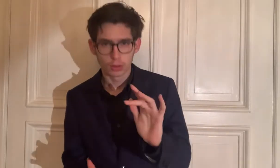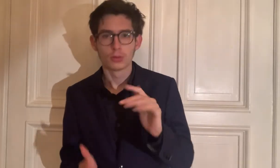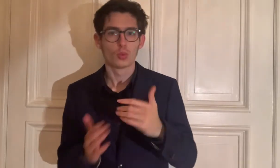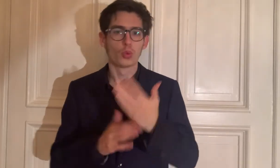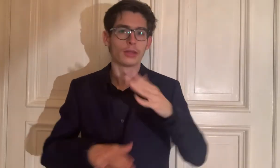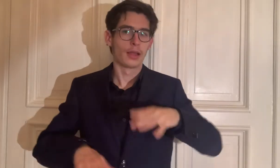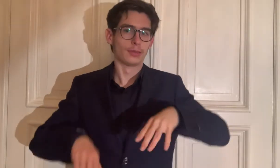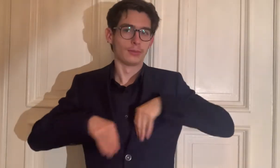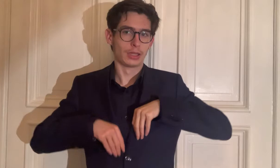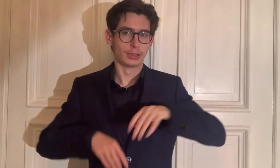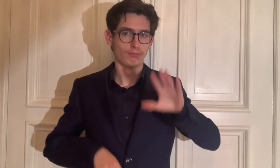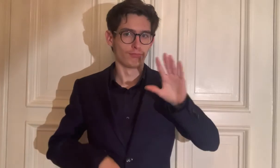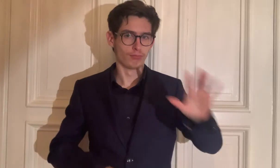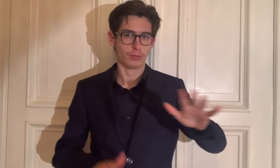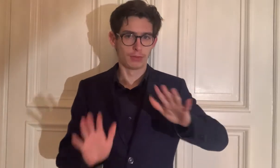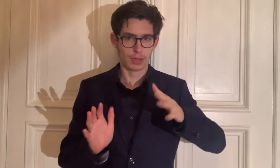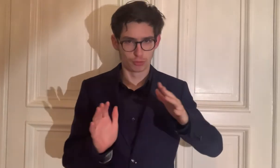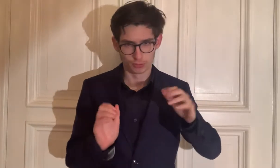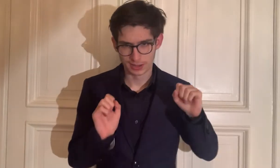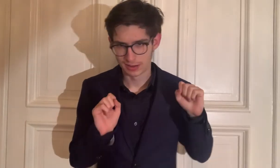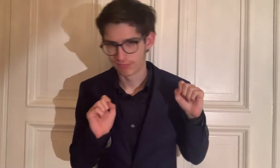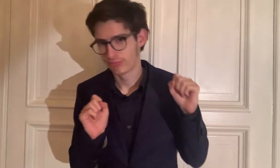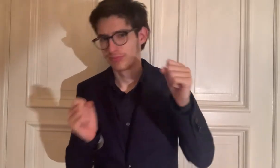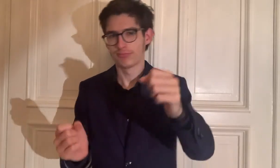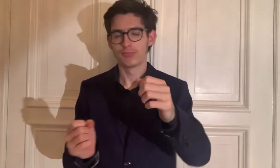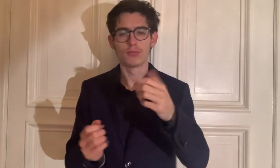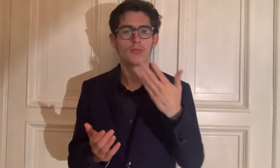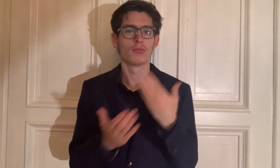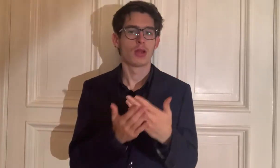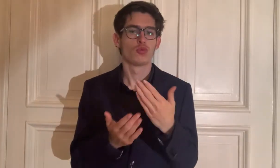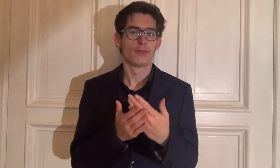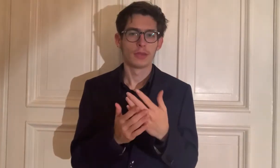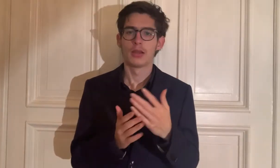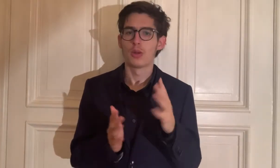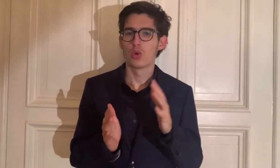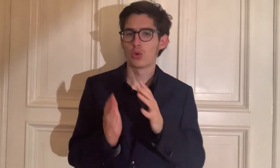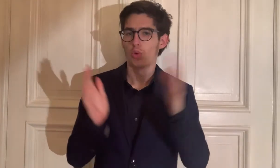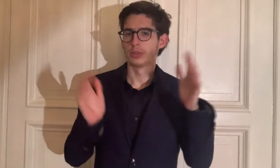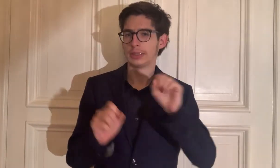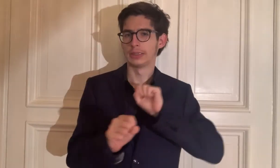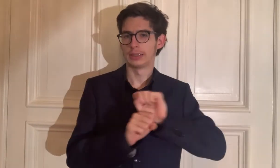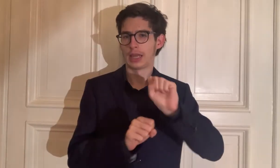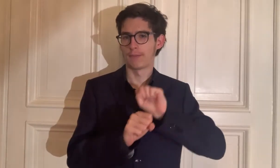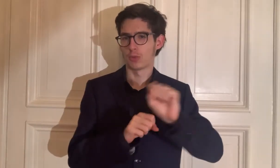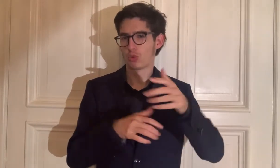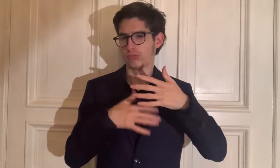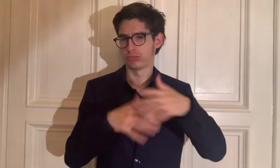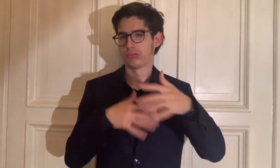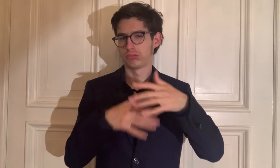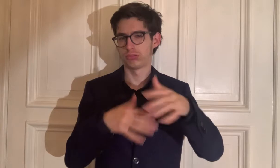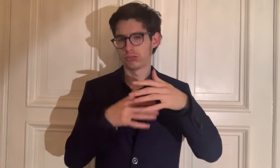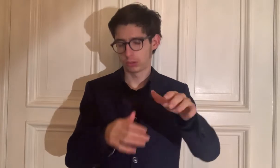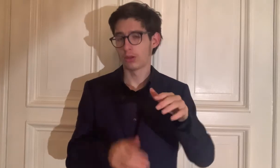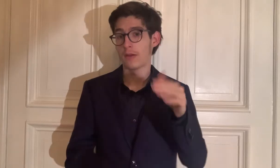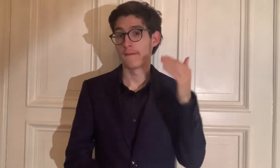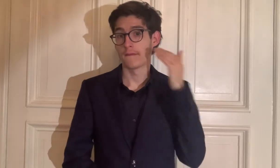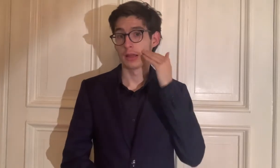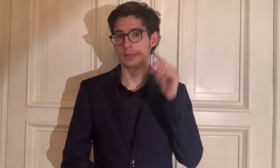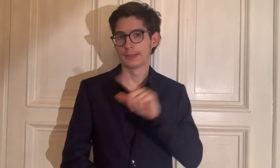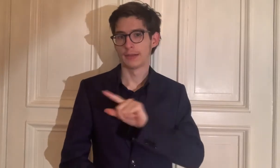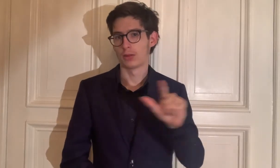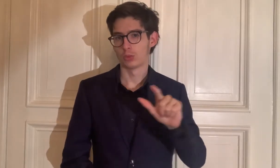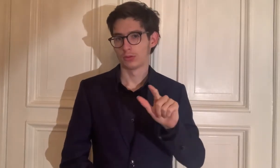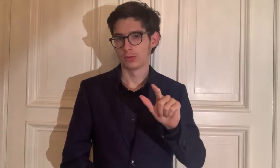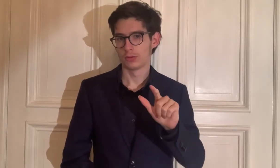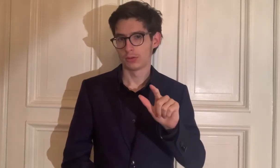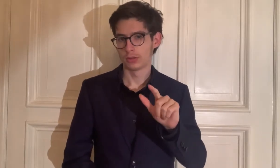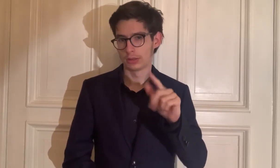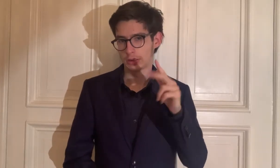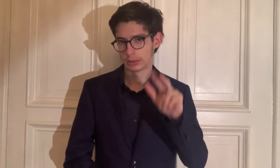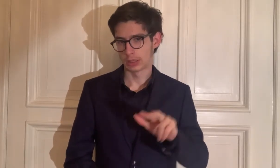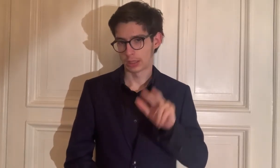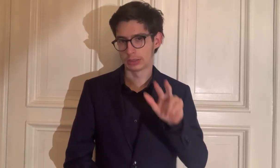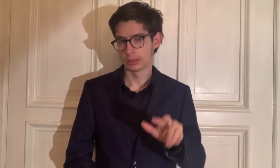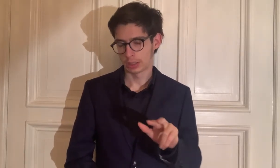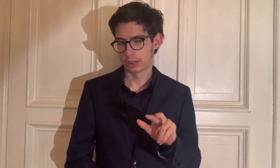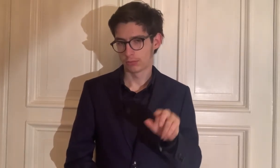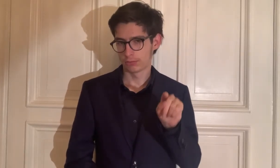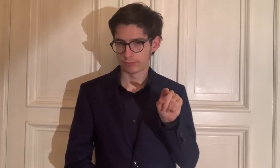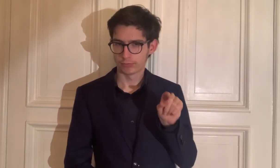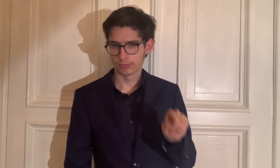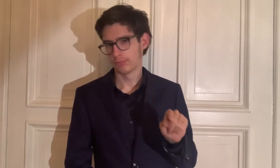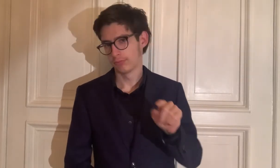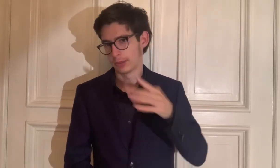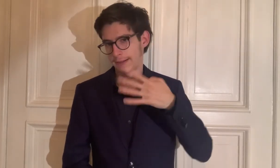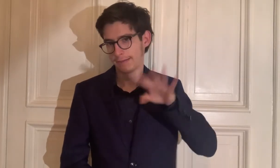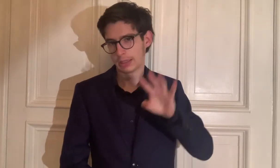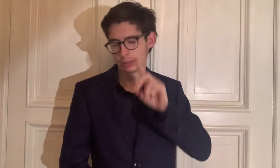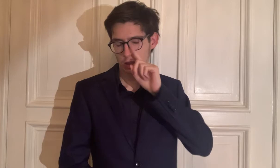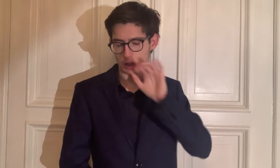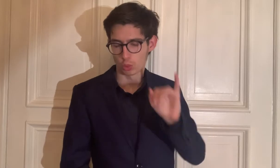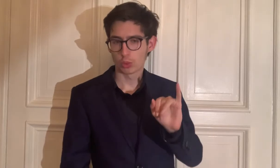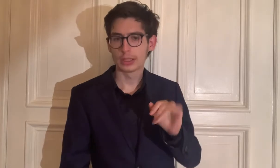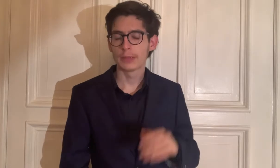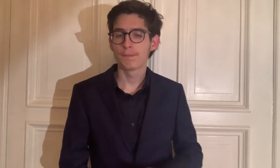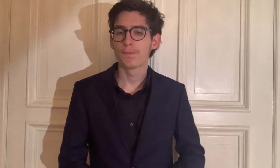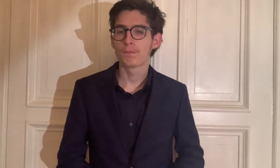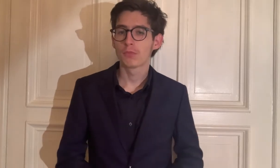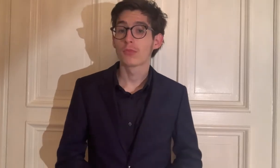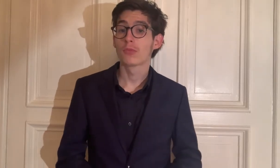eine Anerkennung sowie Akzeptanz der Gebärdensprache in der Gesellschaft ein, z.B. bei dem großen Demo am 14. Juni 2013.